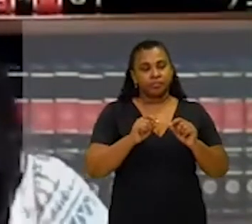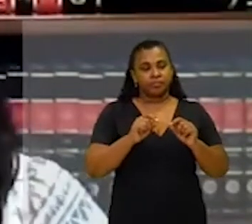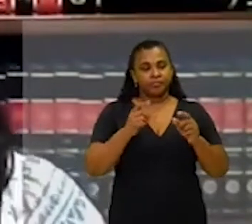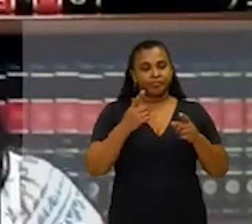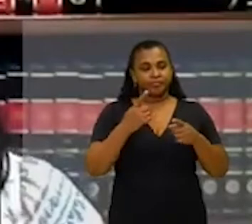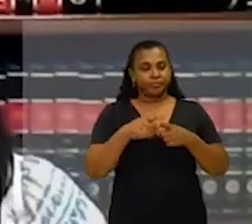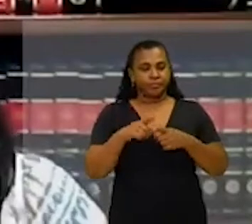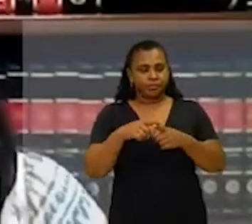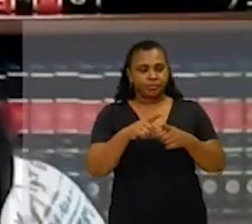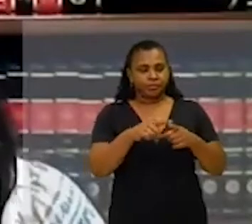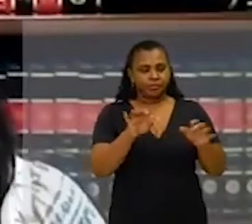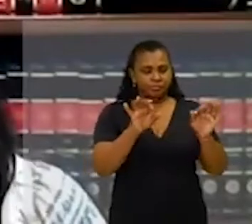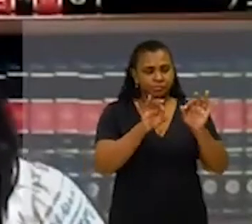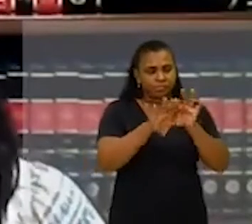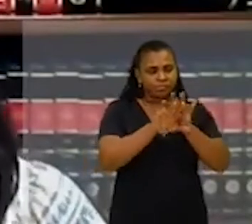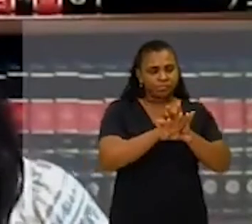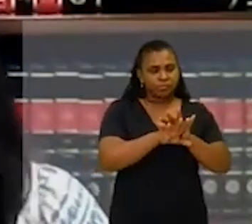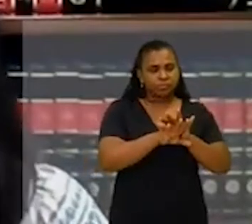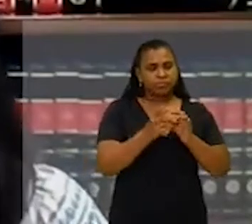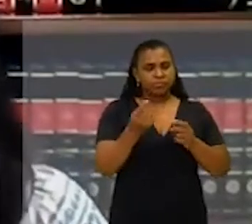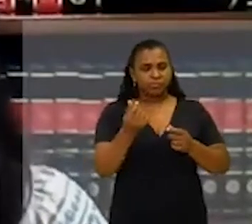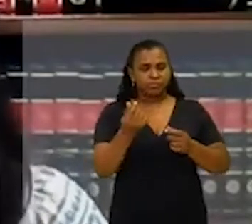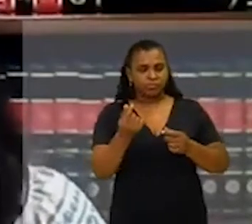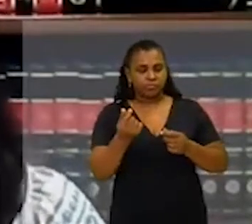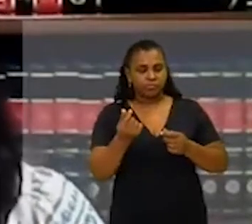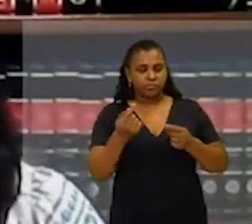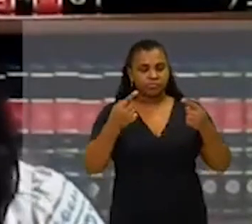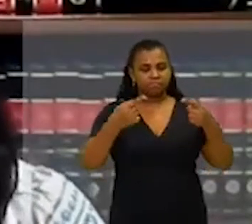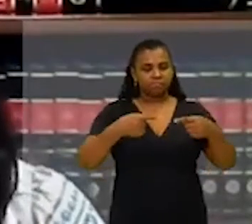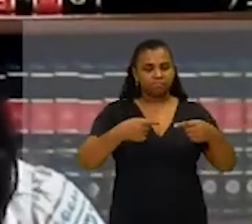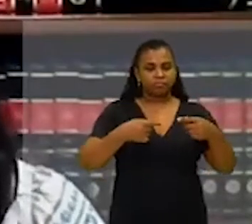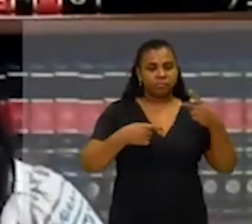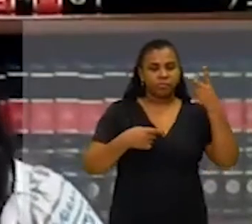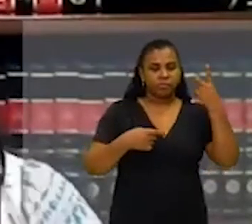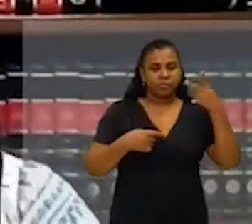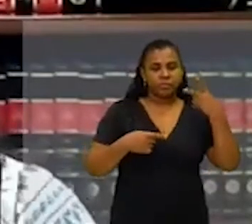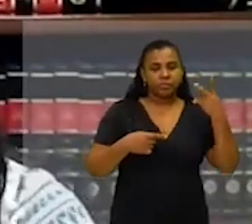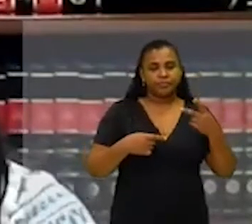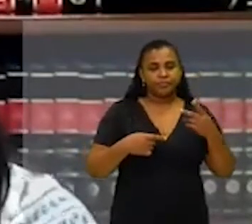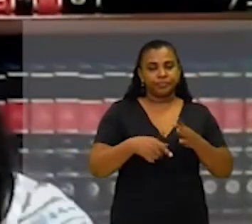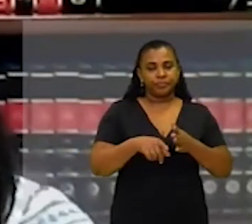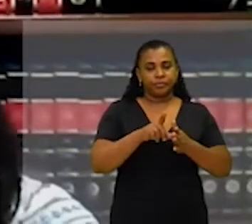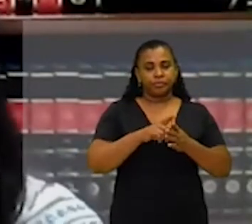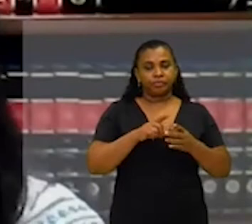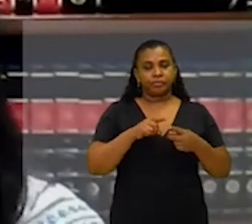dinheiro EA política como foi também destacado pelas professoras brigas e Urbana também pela